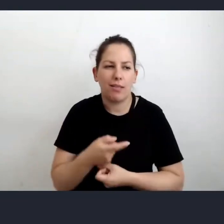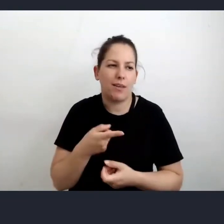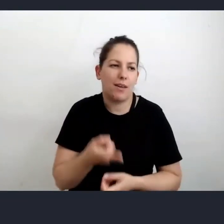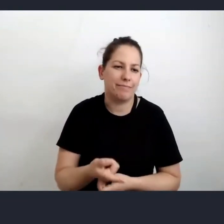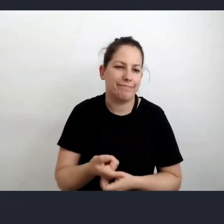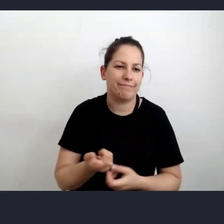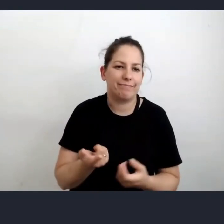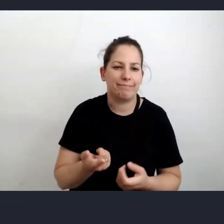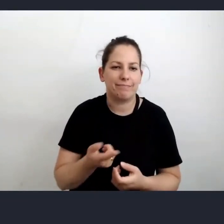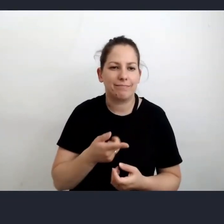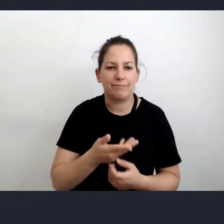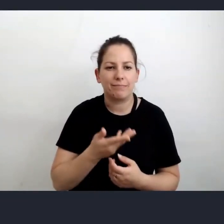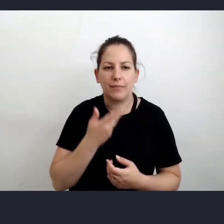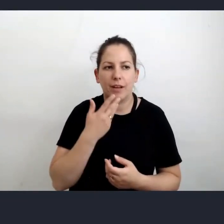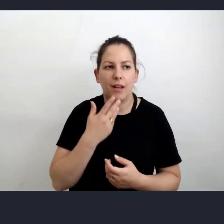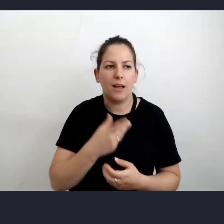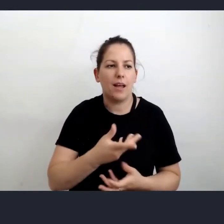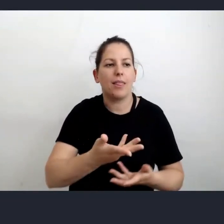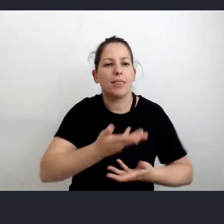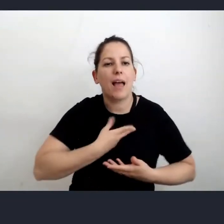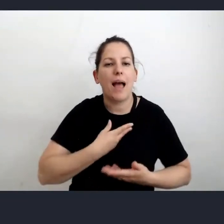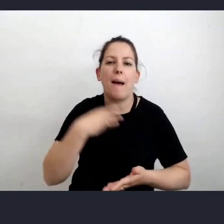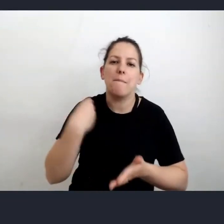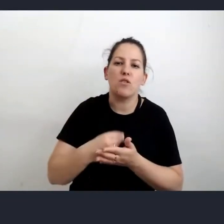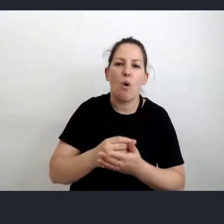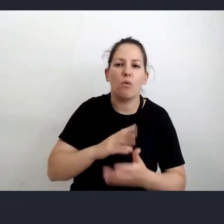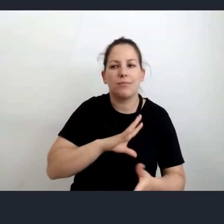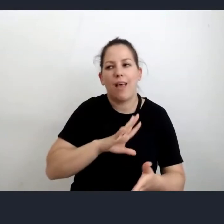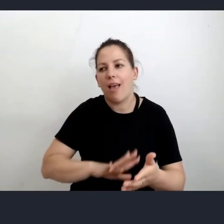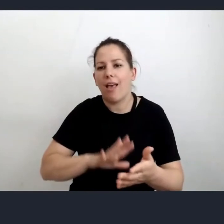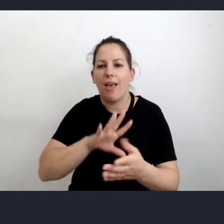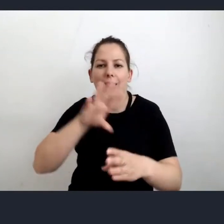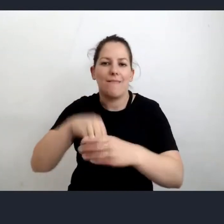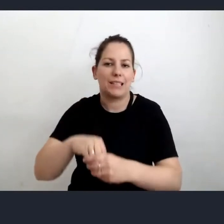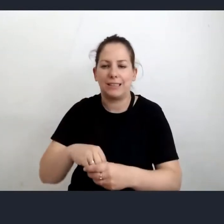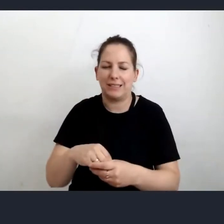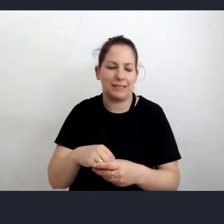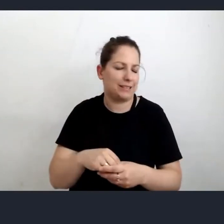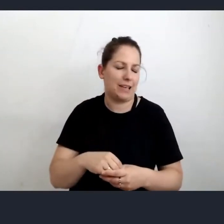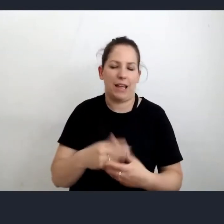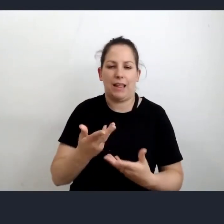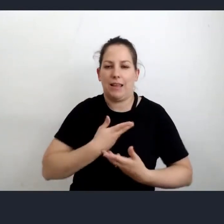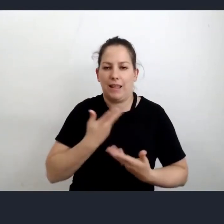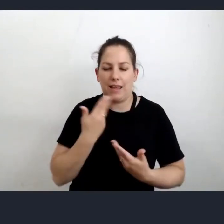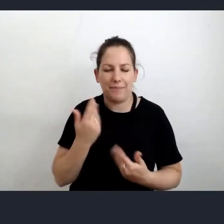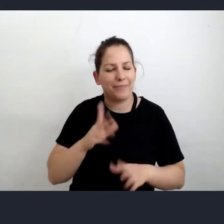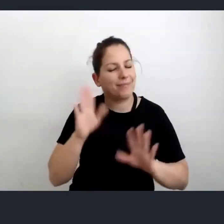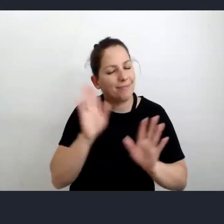na jakieś wielkie pieniądze inwestycyjne. To jest błędne podejście. Udział w tych projektach